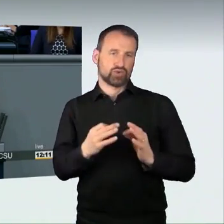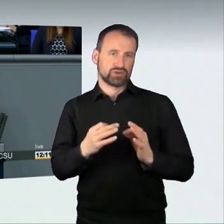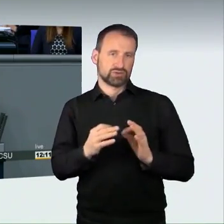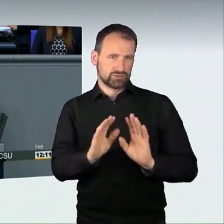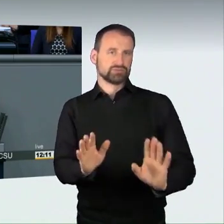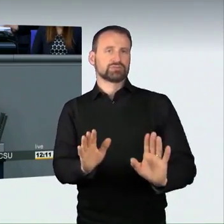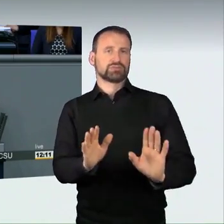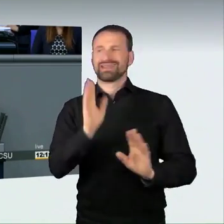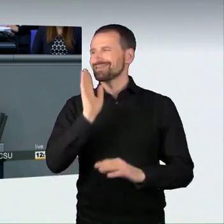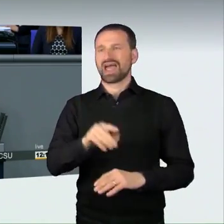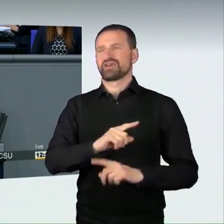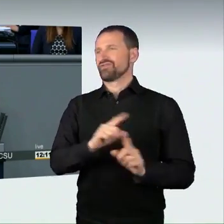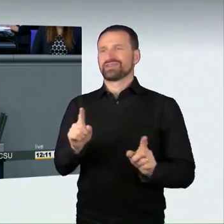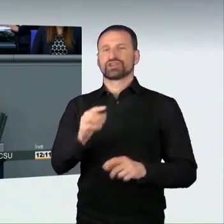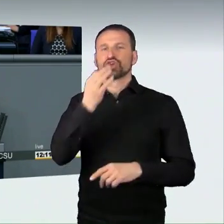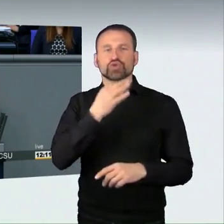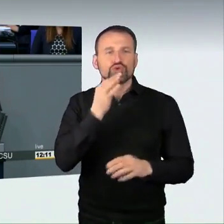dass junge Familien oder ältere Menschen aus ihrer Wohnung